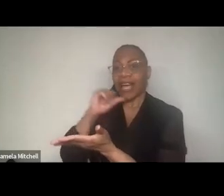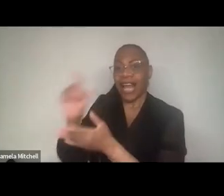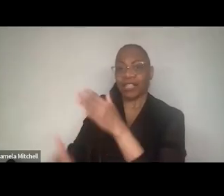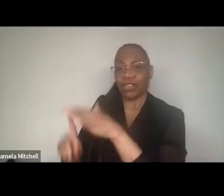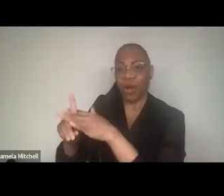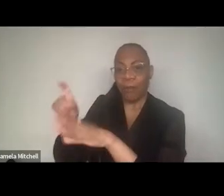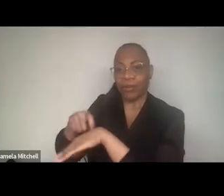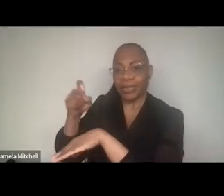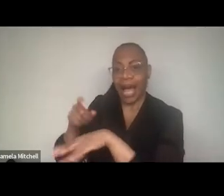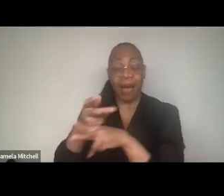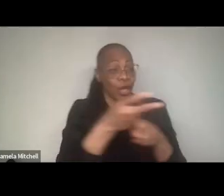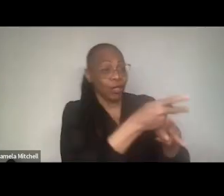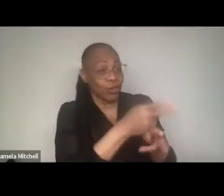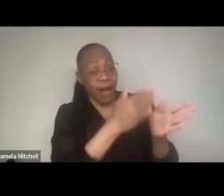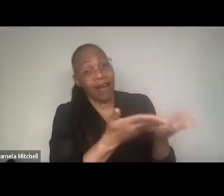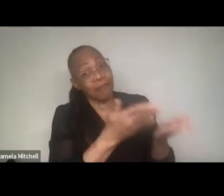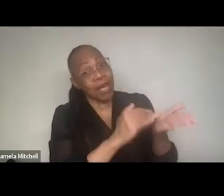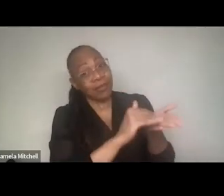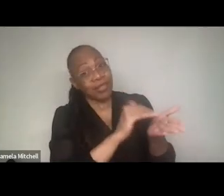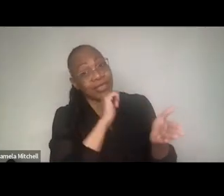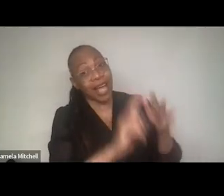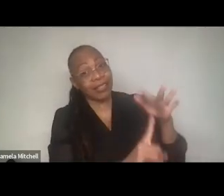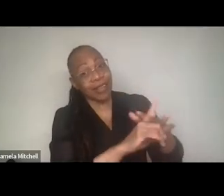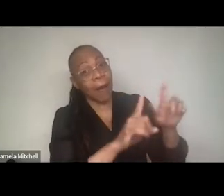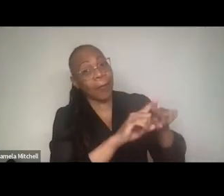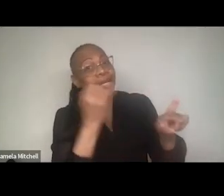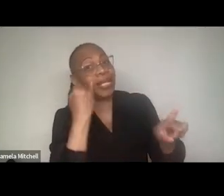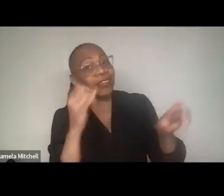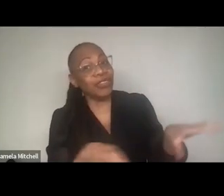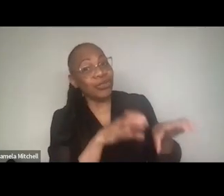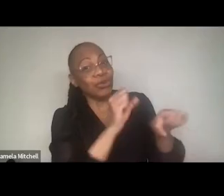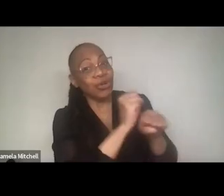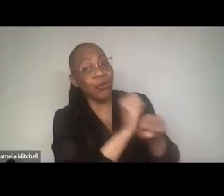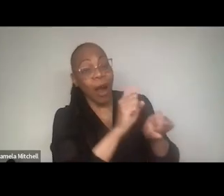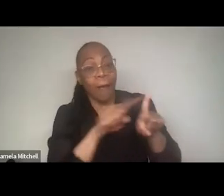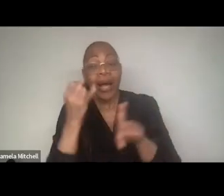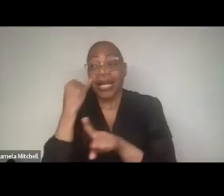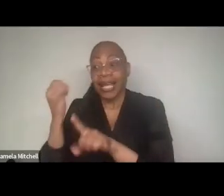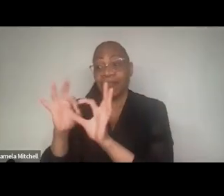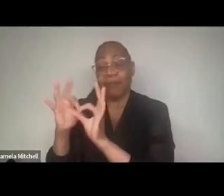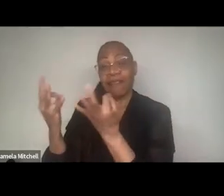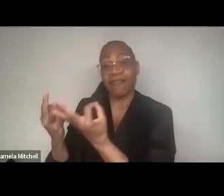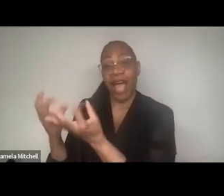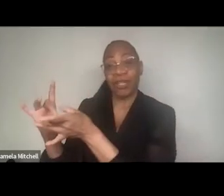Los supervisores pueden perdonar muchas cosas mientras haga mi trabajo, pero si afecto incluso mis relaciones familiares, hay una buena probabilidad de que no trabaje bien